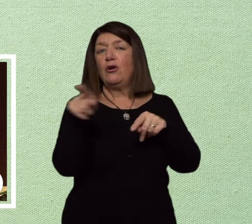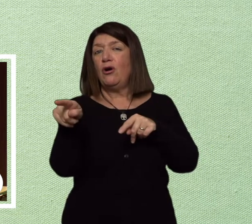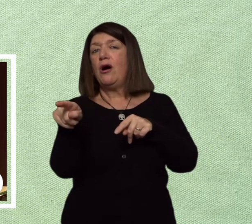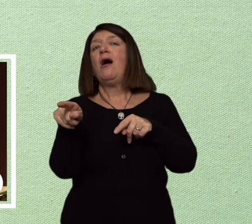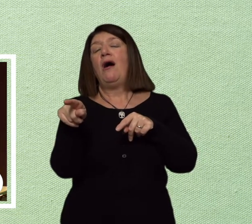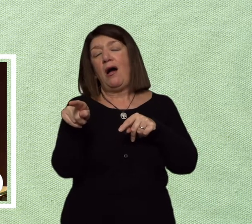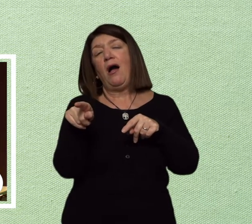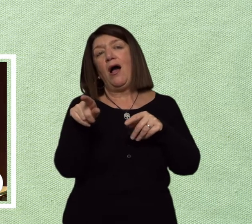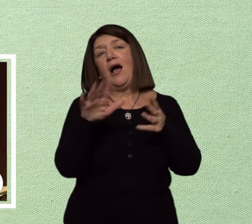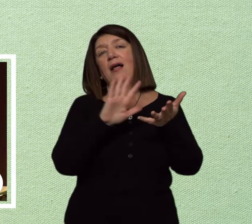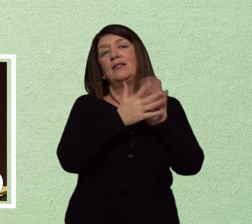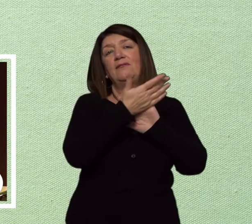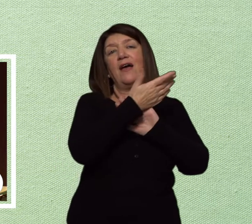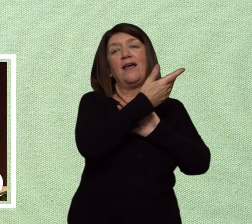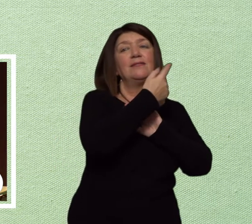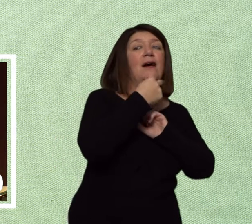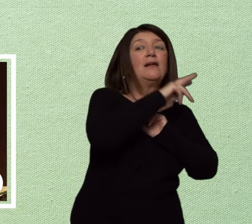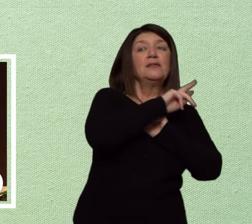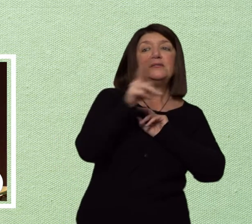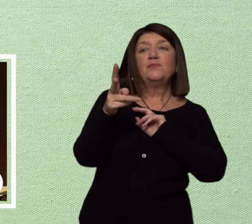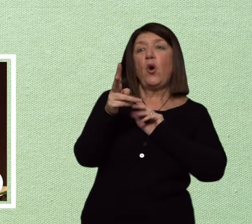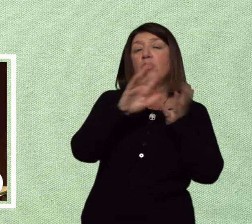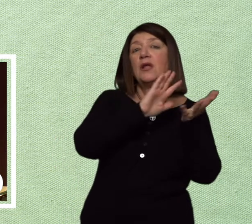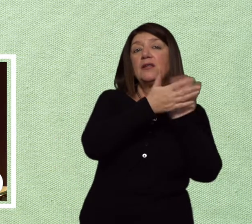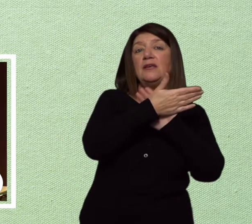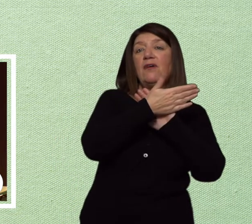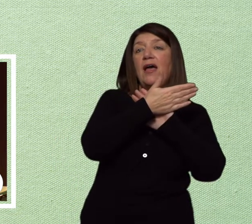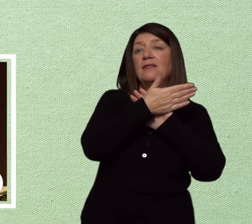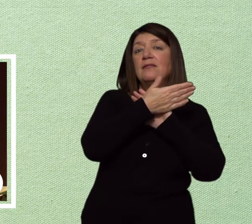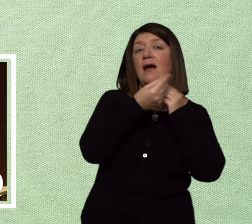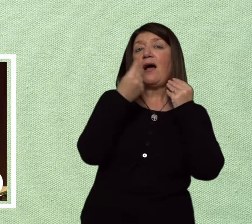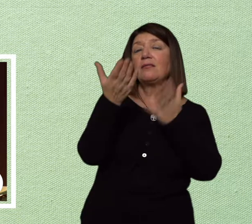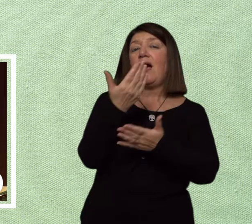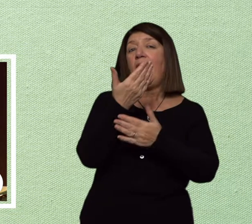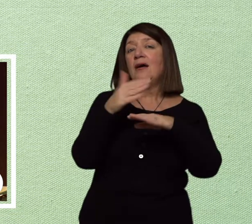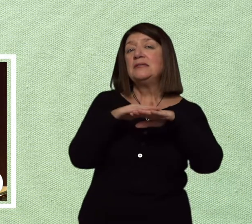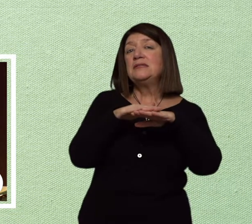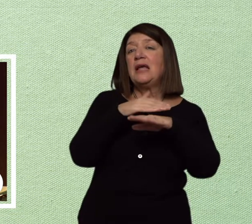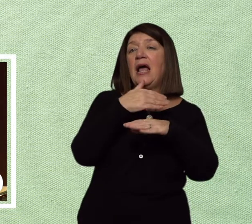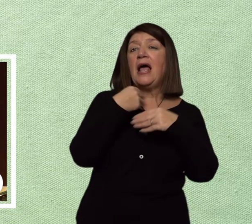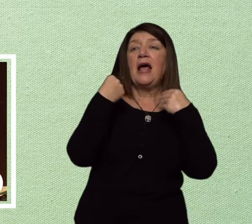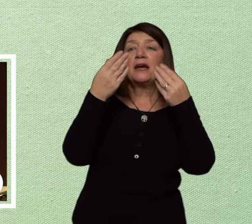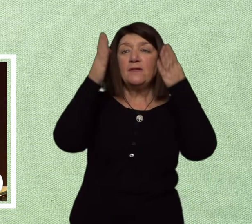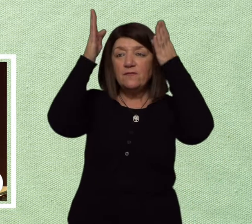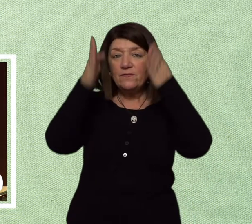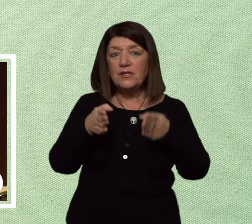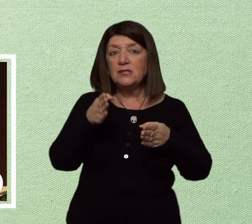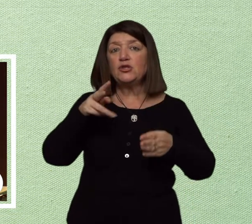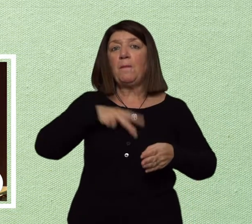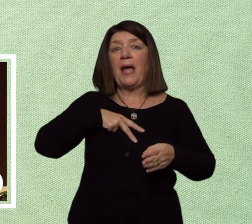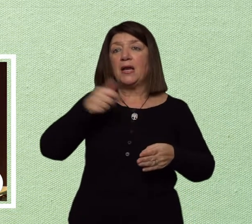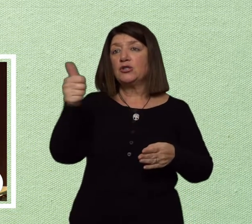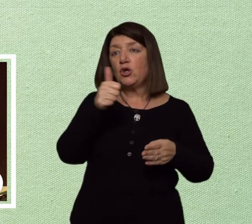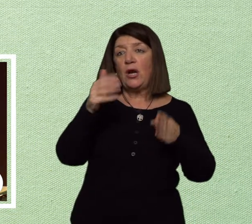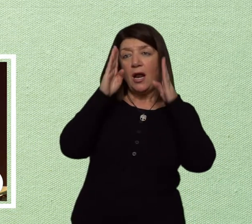personalizzato che rende molto più accessibile il servizio non solo in termini e mi viene da